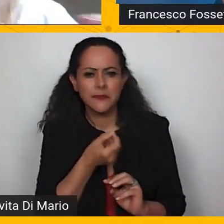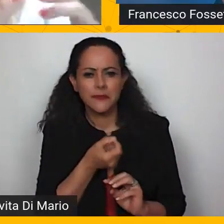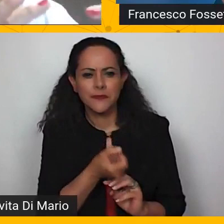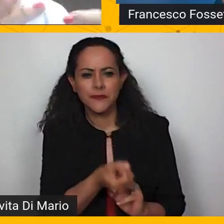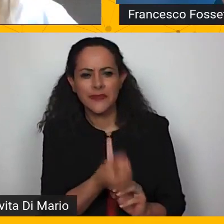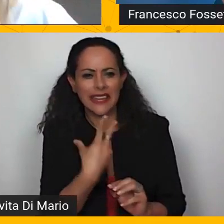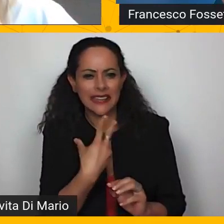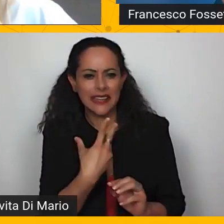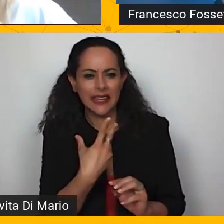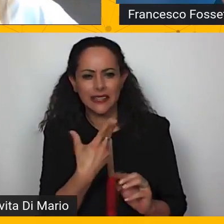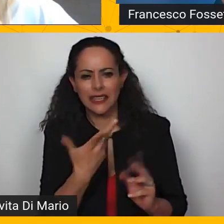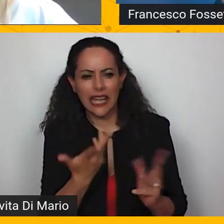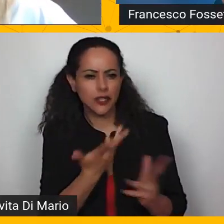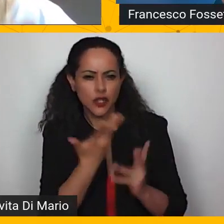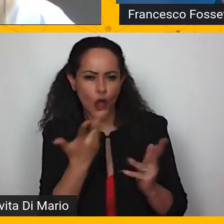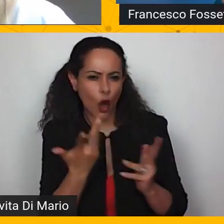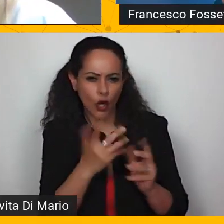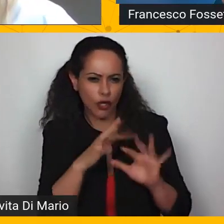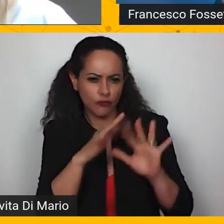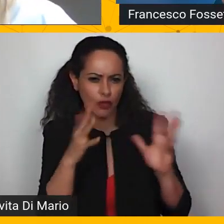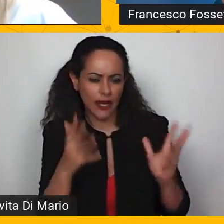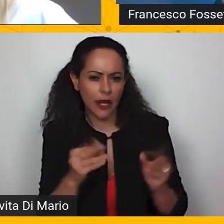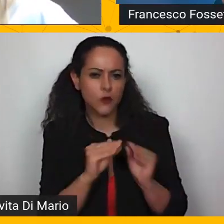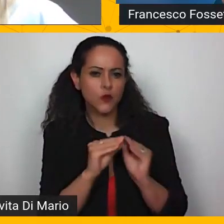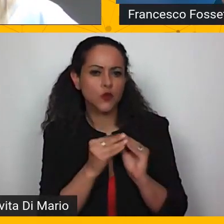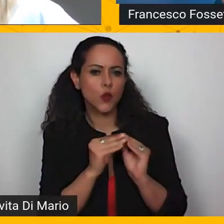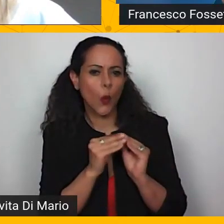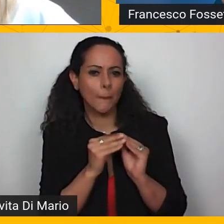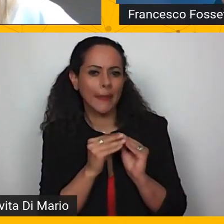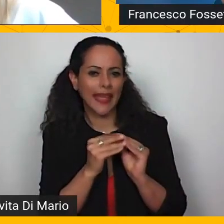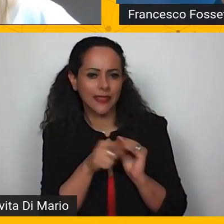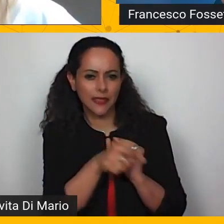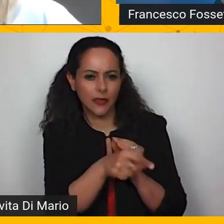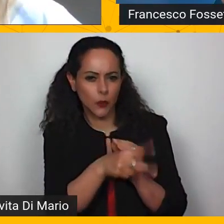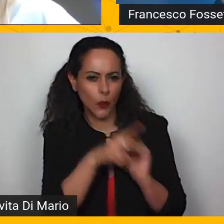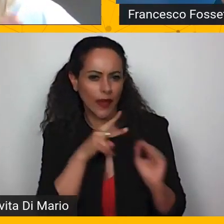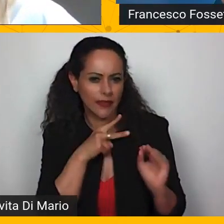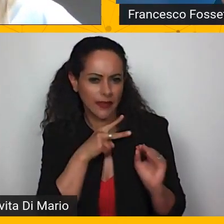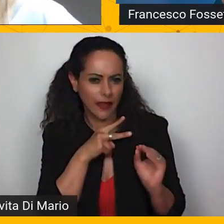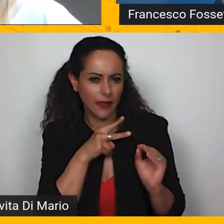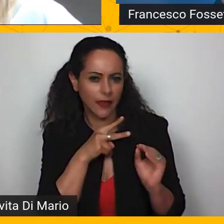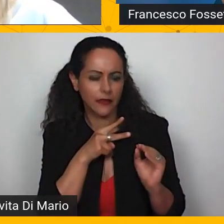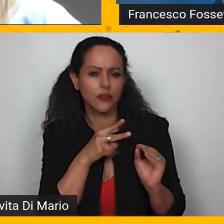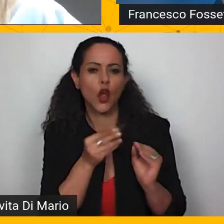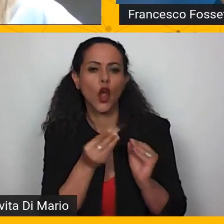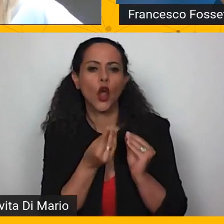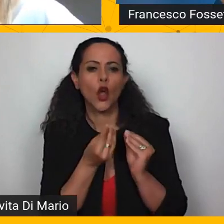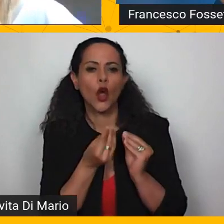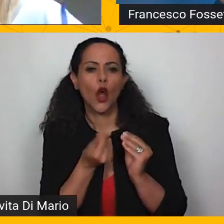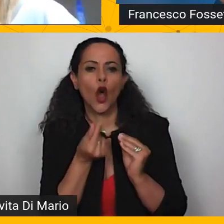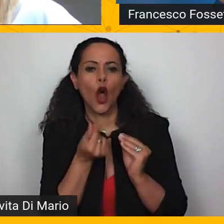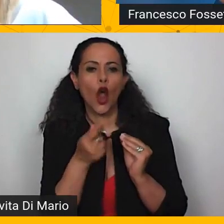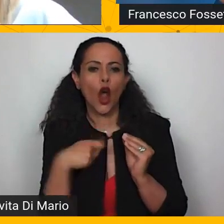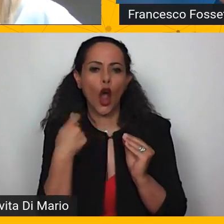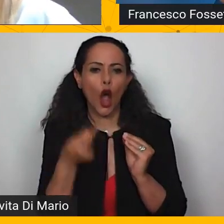un'indicazione a spanne di questi strumenti che tu hai